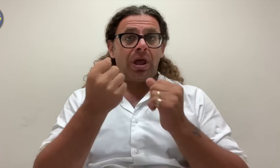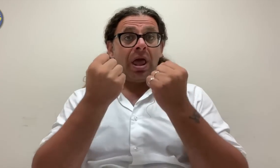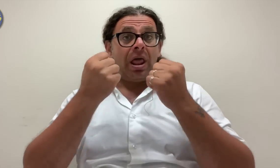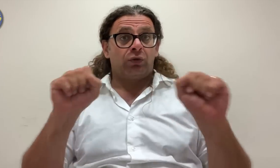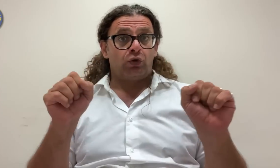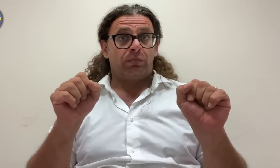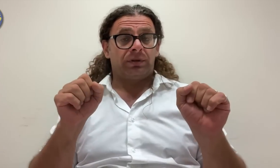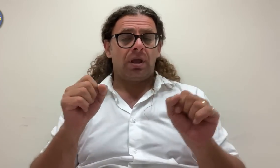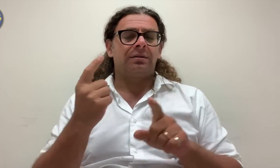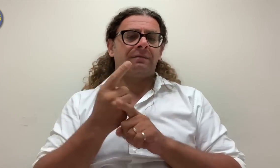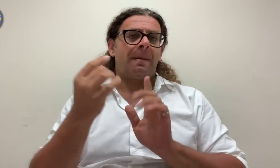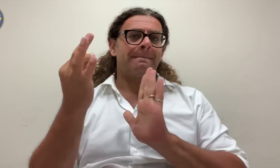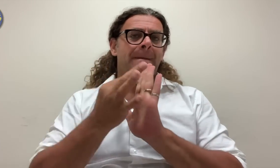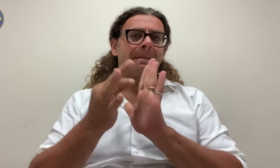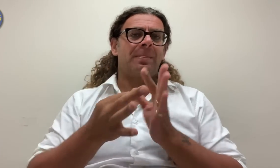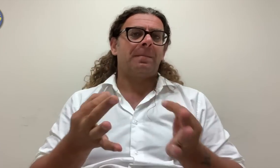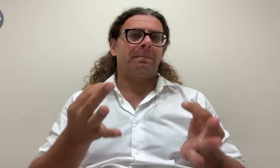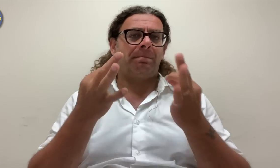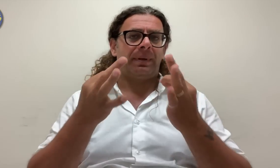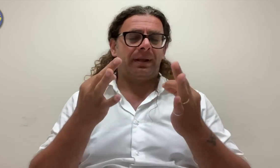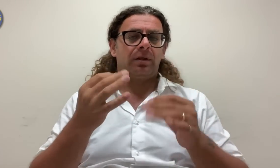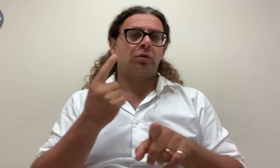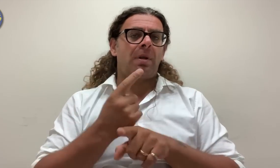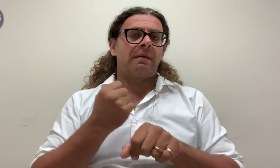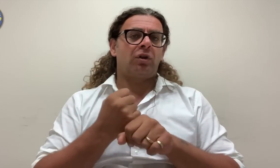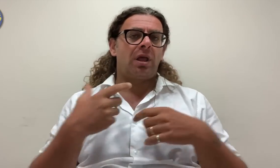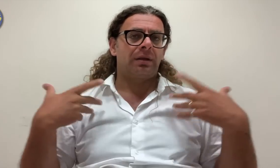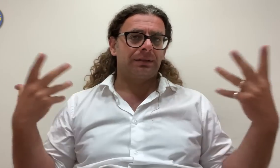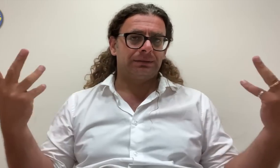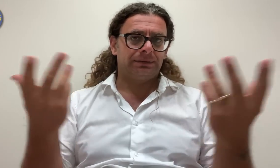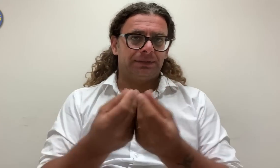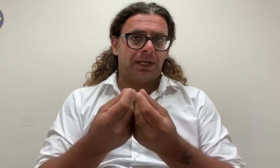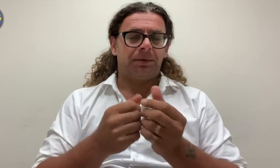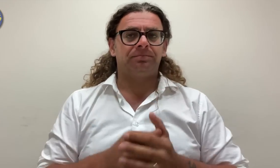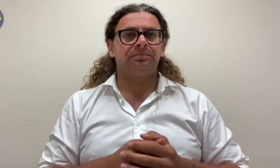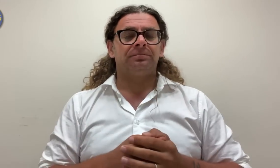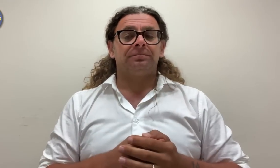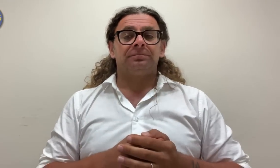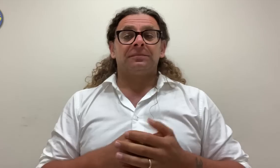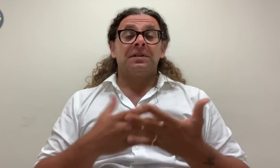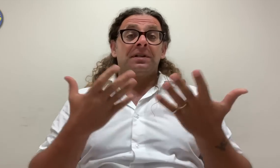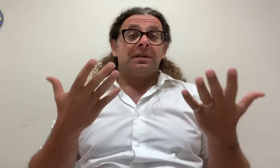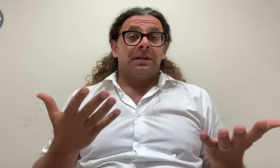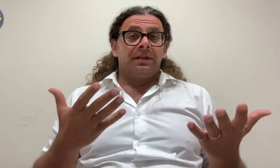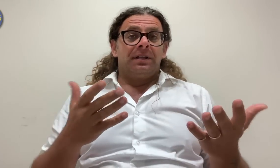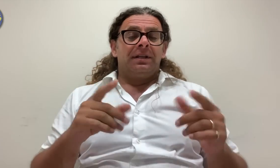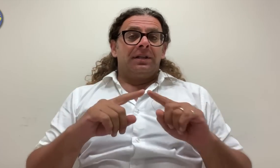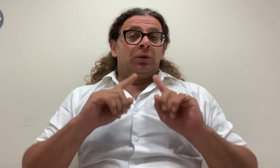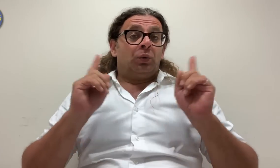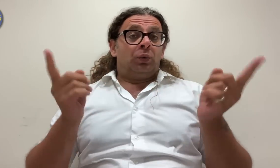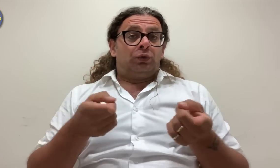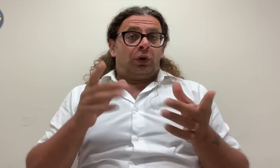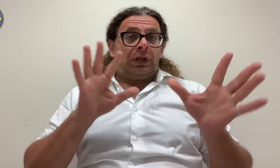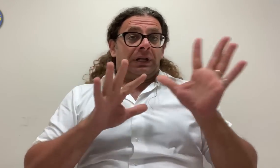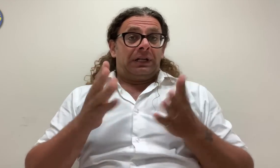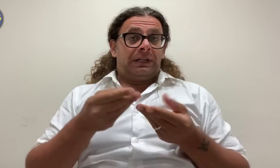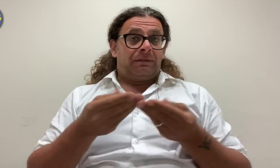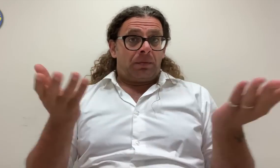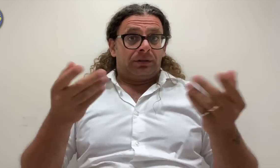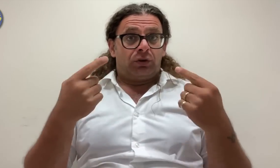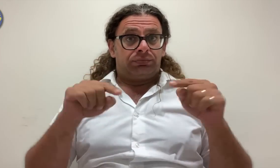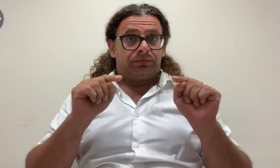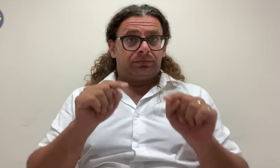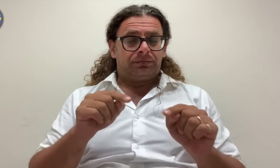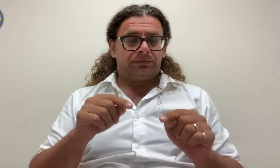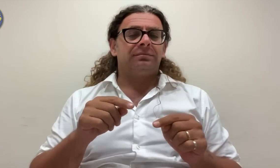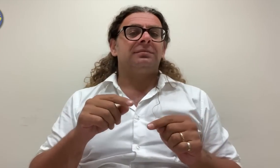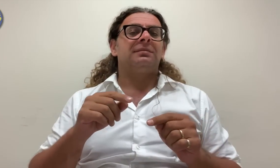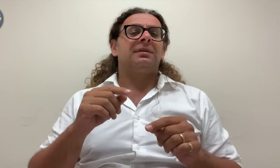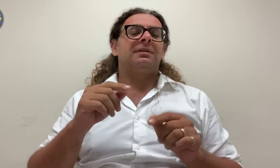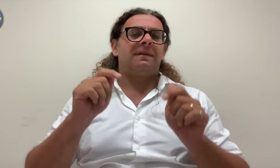requisiti dell’Assistente all’Autonomia e alla Comunicazione. Dobbiamo lavorare insieme. Queste sono tutte le informazioni che desideravo darvi.